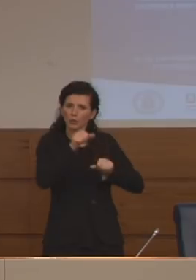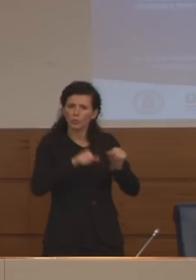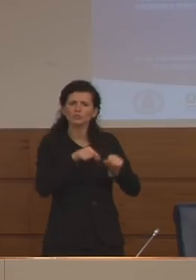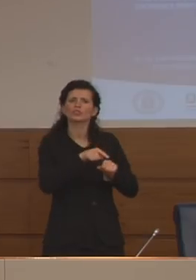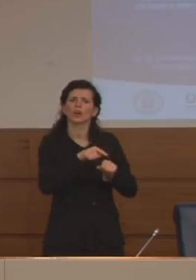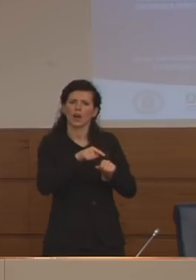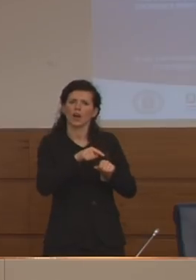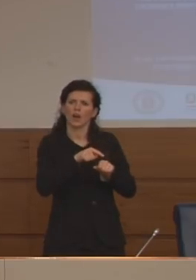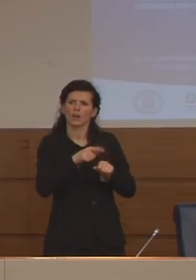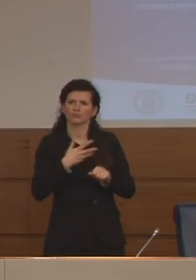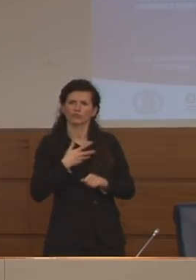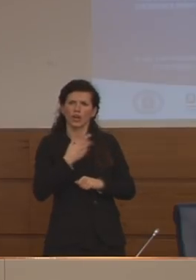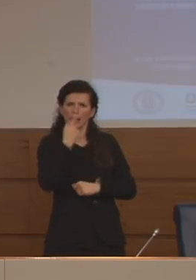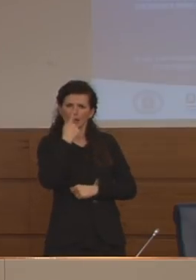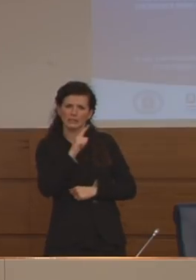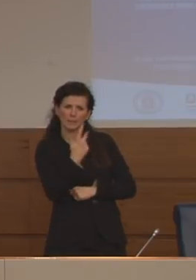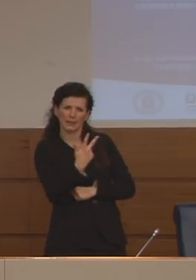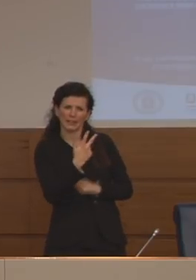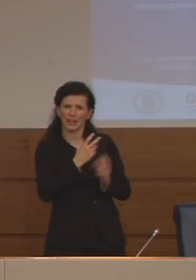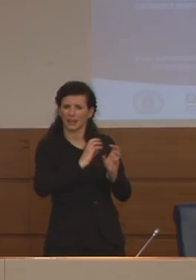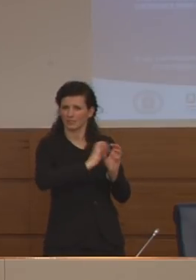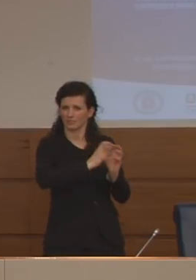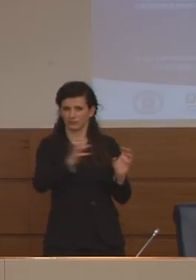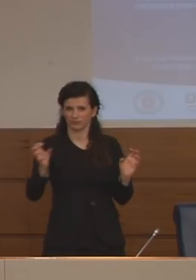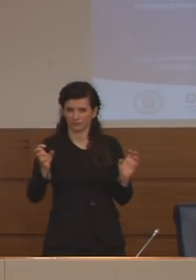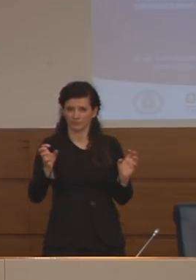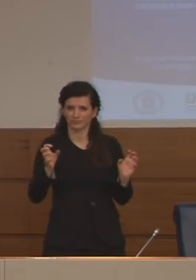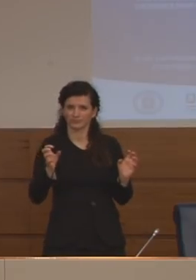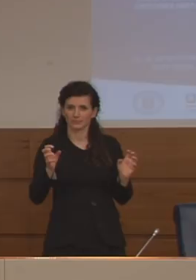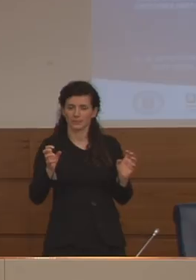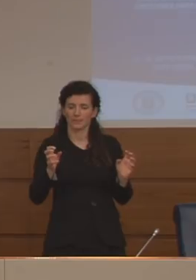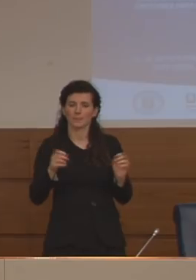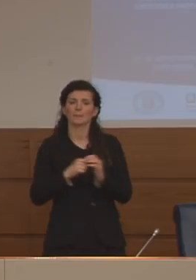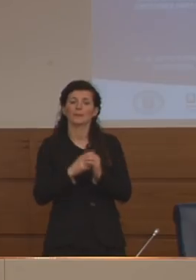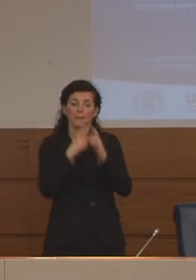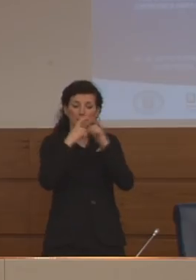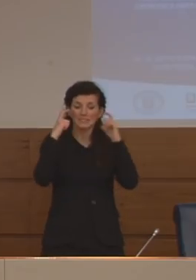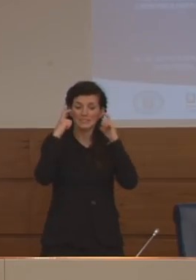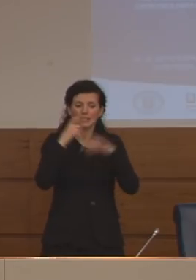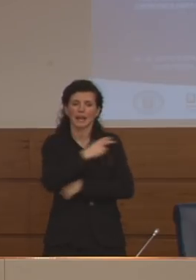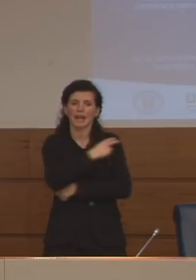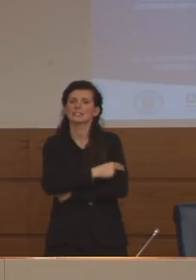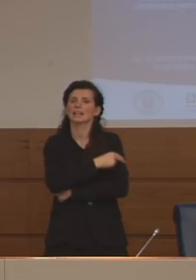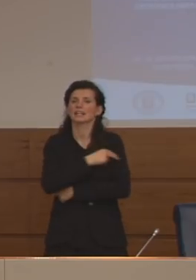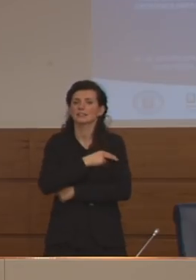Almeno tre tipologie di prodotto. Quelle sanitarie, intese come necessarie